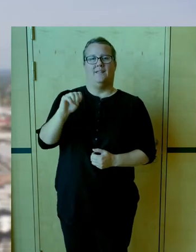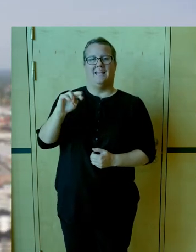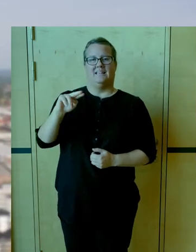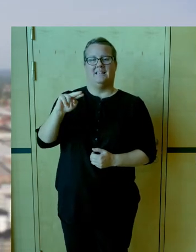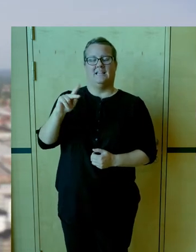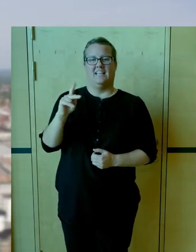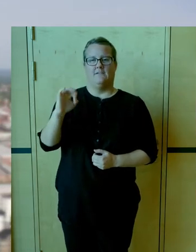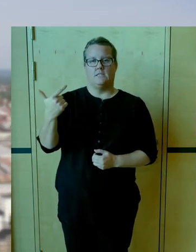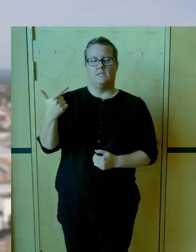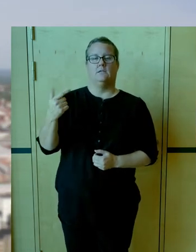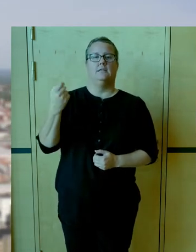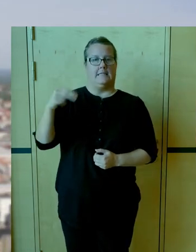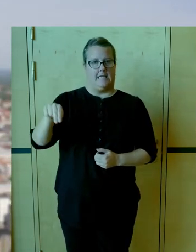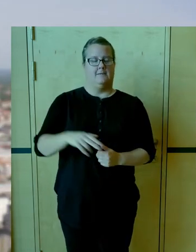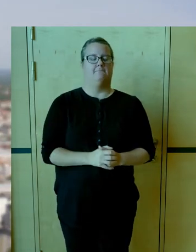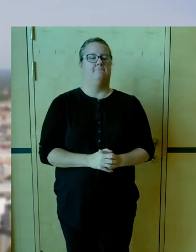Nej Elsie Larsson